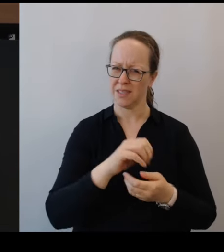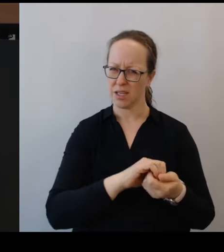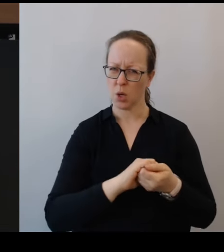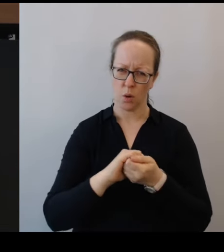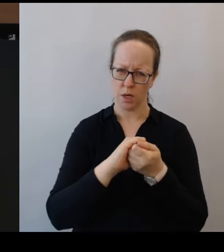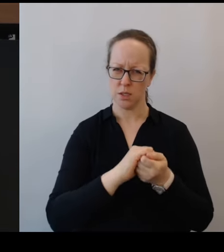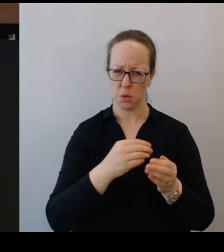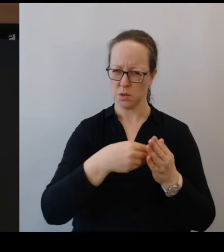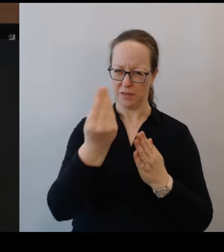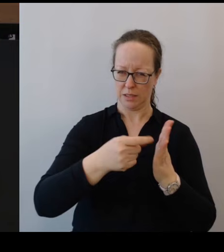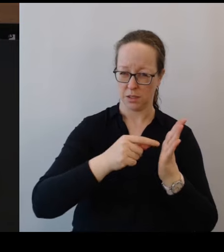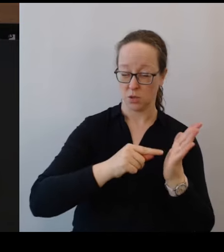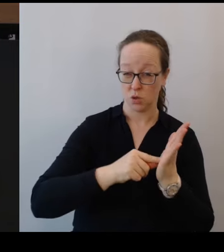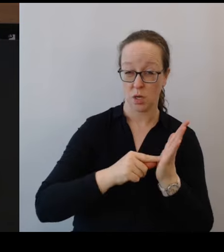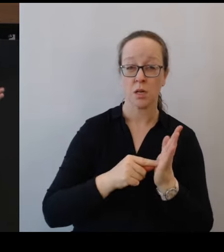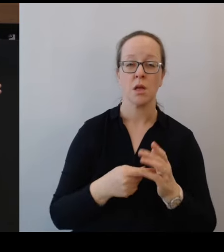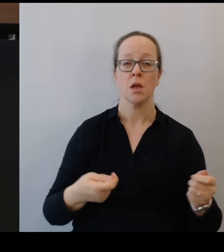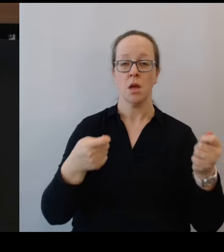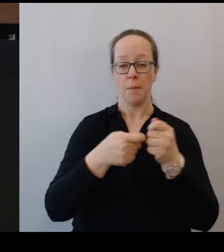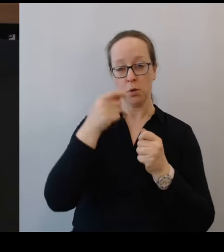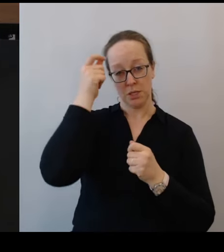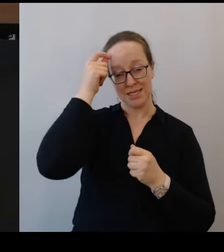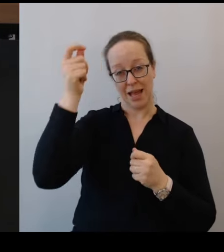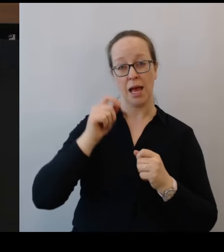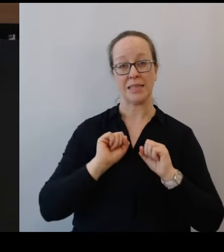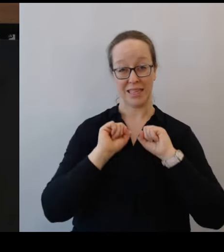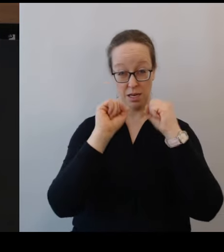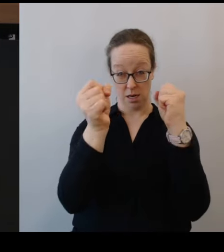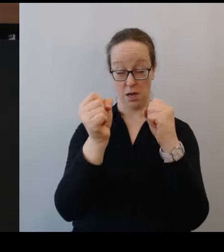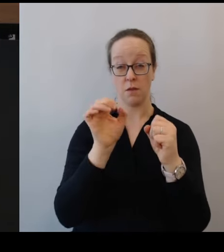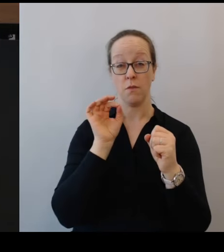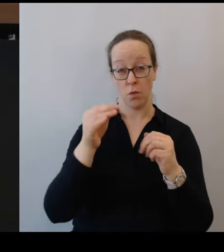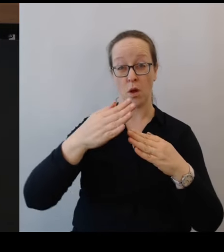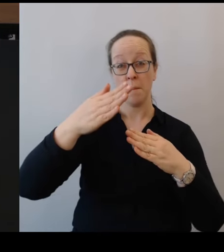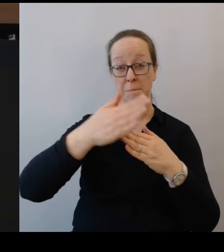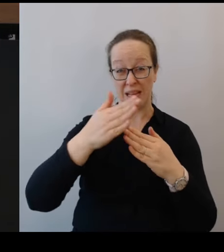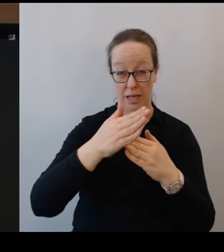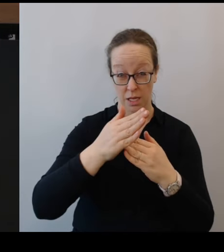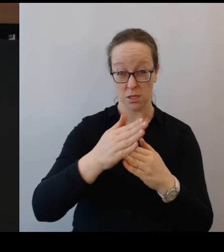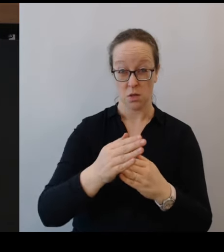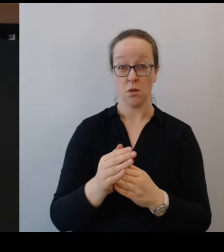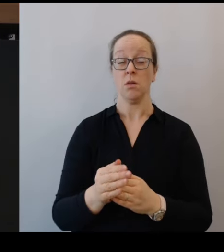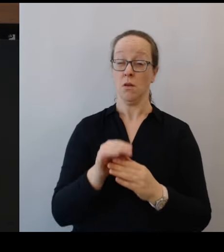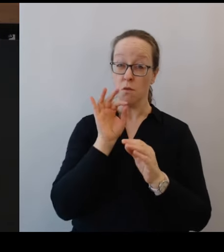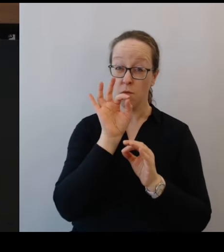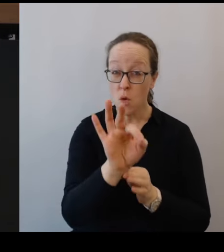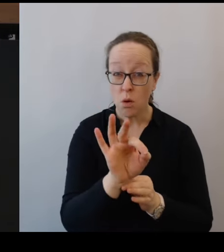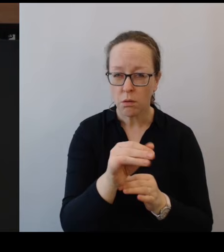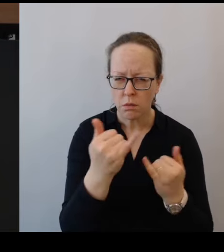von Indexmieten befürworten. Ja, was denn nun? Wo soll es denn jetzt wohnungspolitisch hingehen? (Zwischenruf) Damit keine--